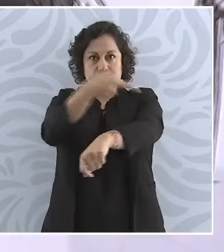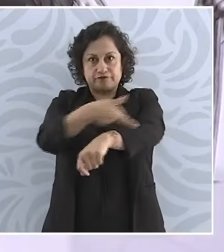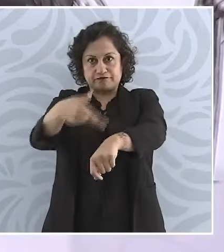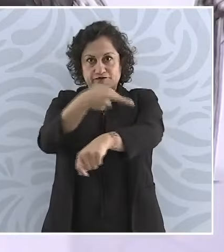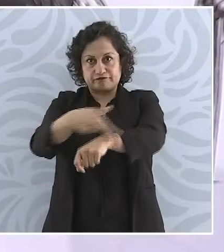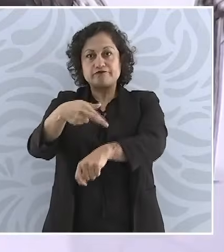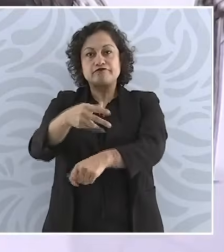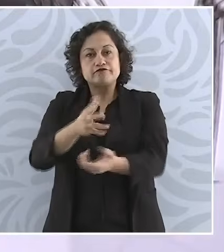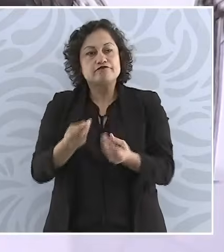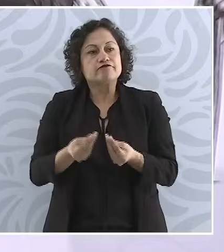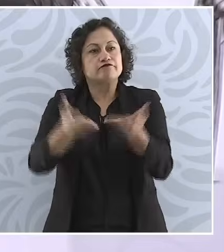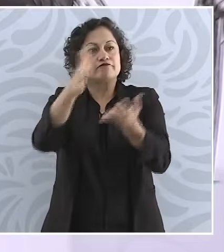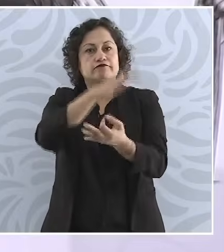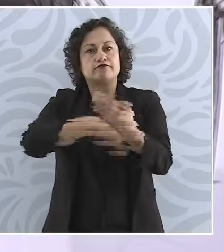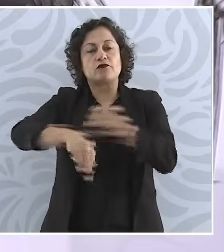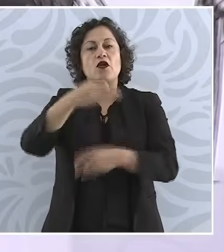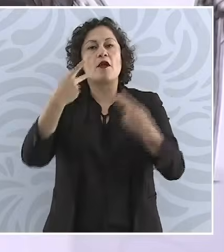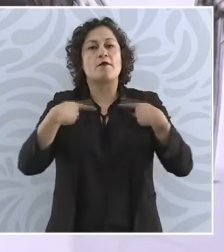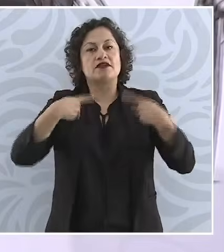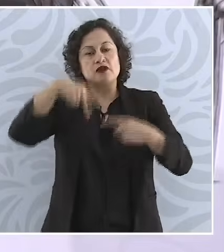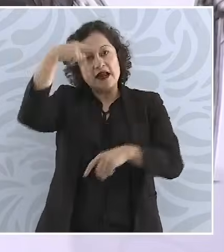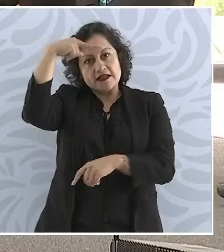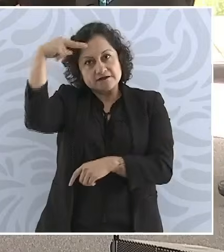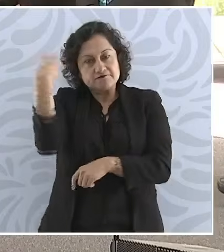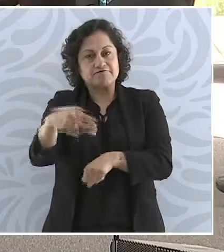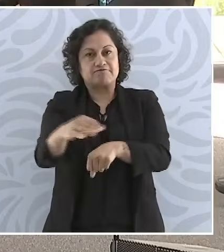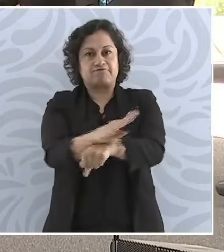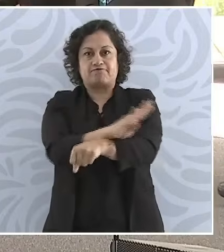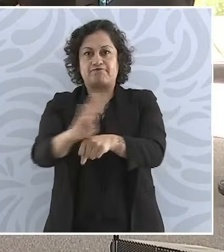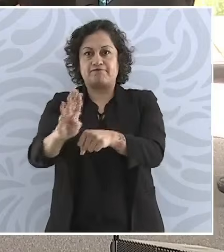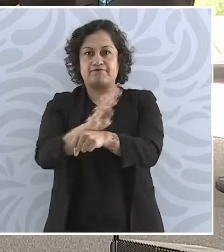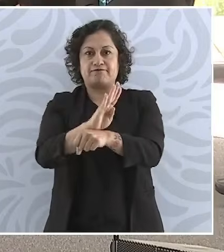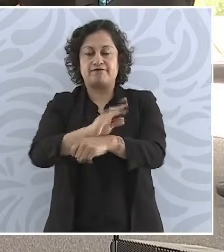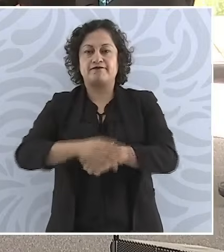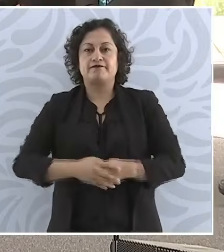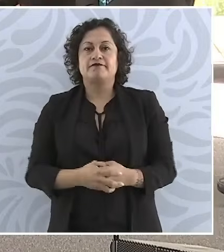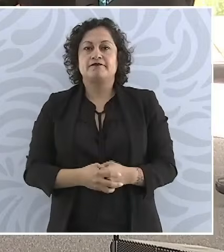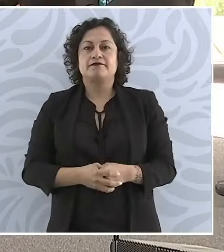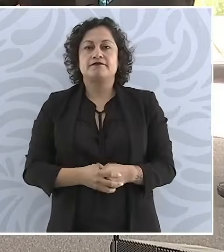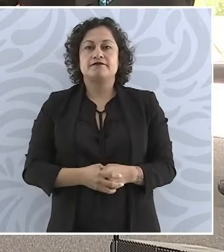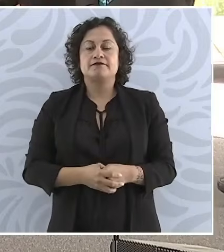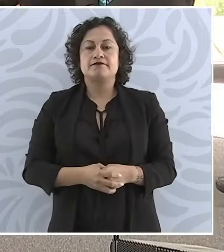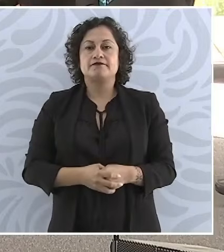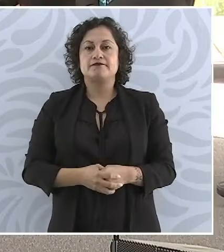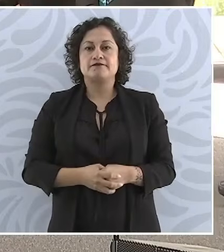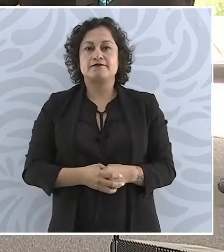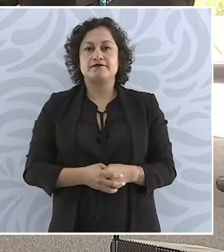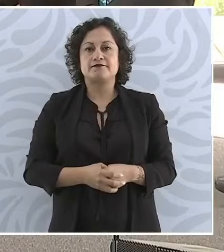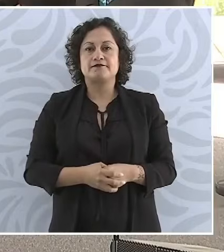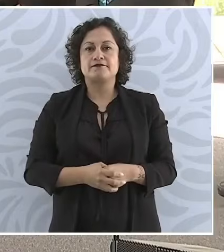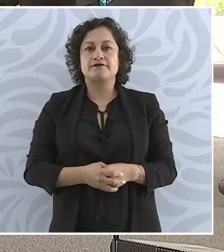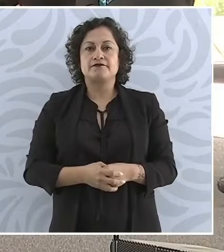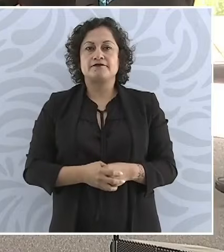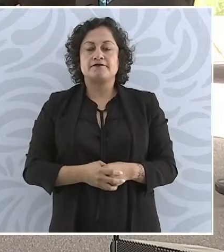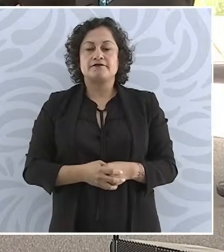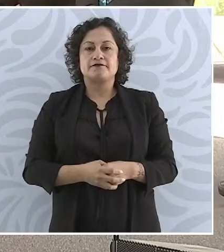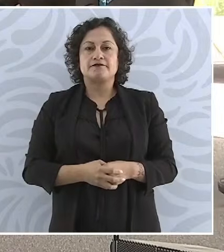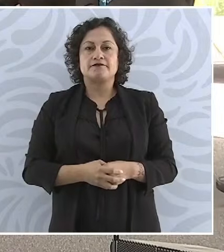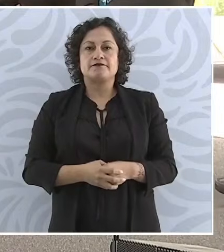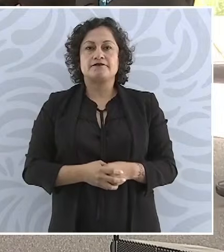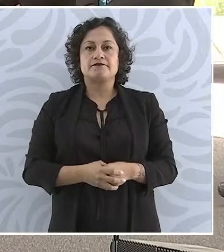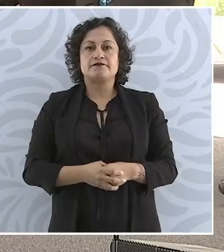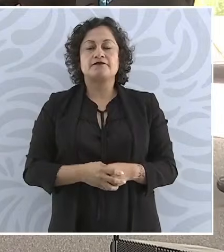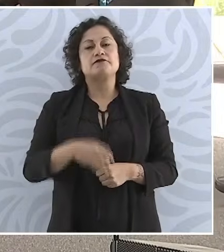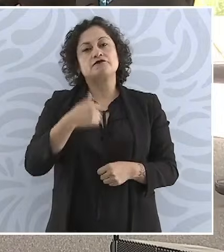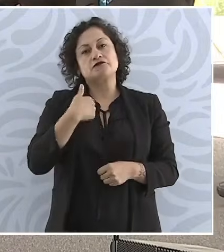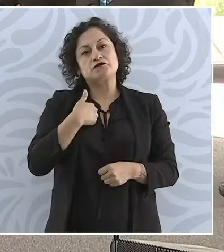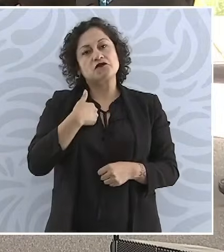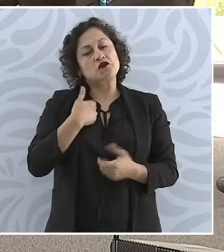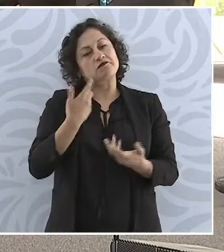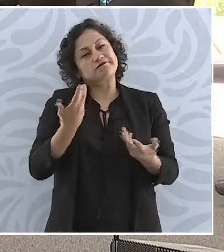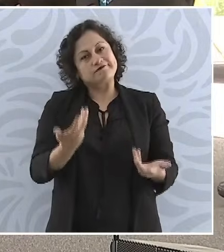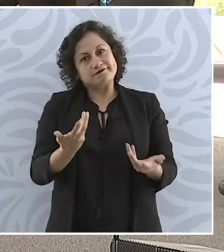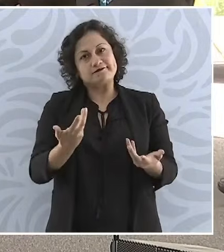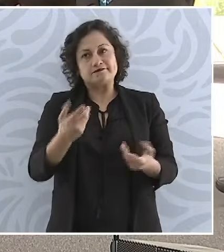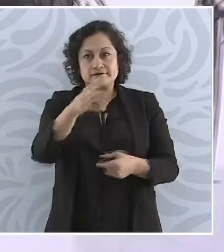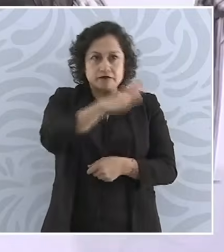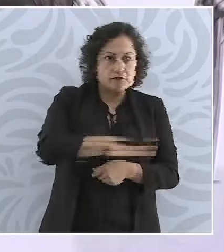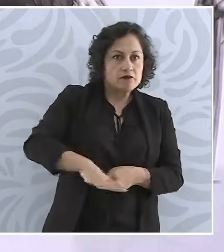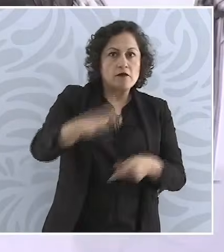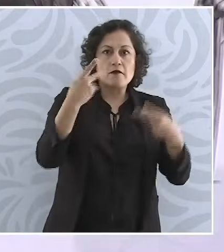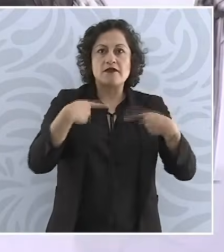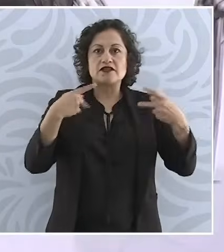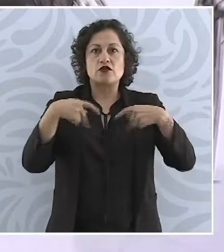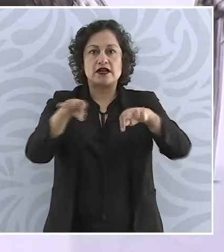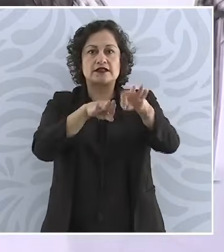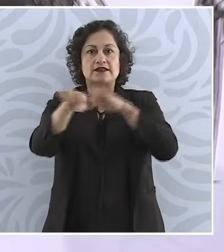México quiero siempre agradecer a los trabajadores de Pemex sin los trabajadores